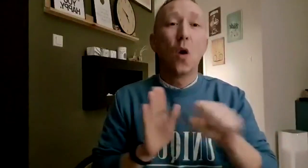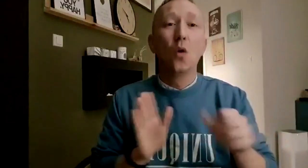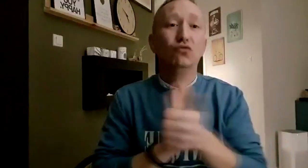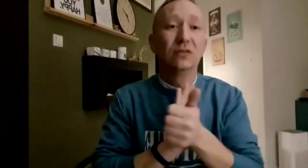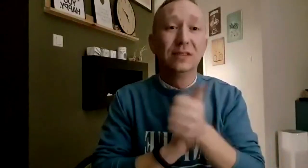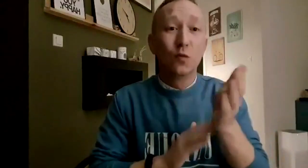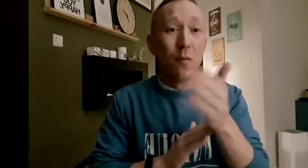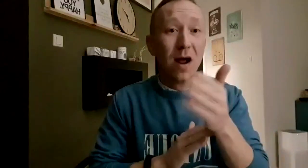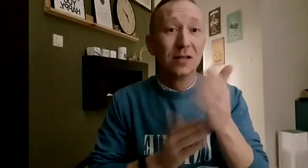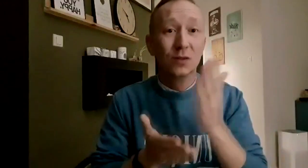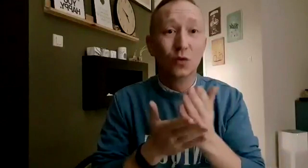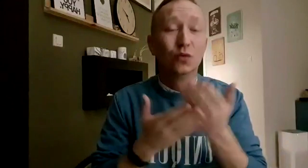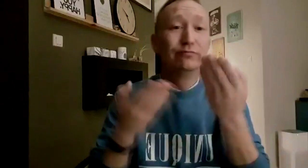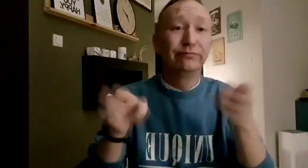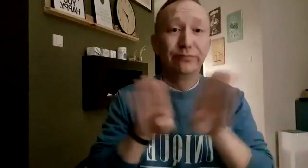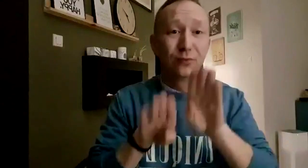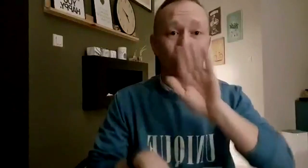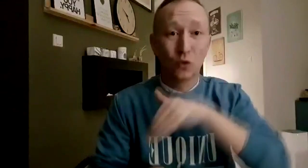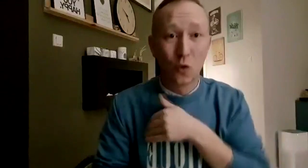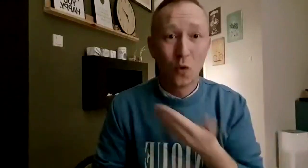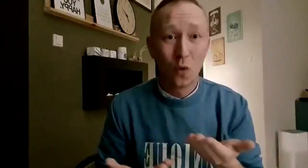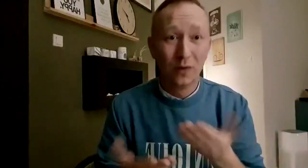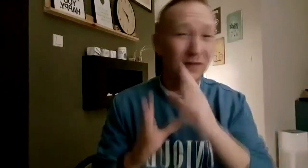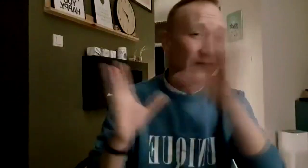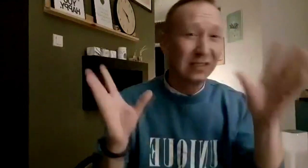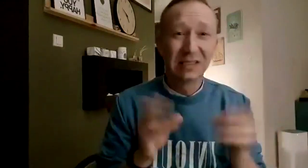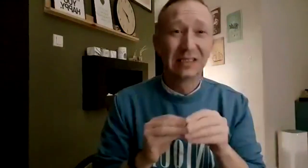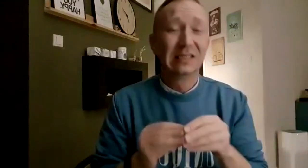Od 16 marca są zamknięte wszystkie szkoły,